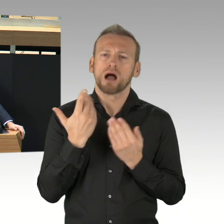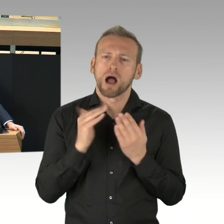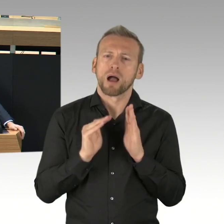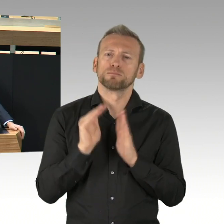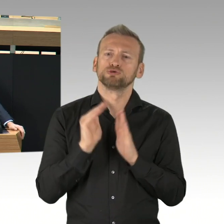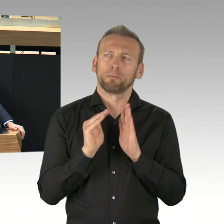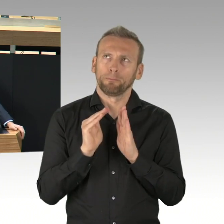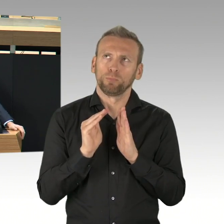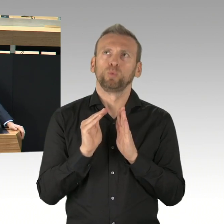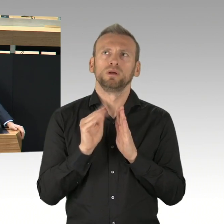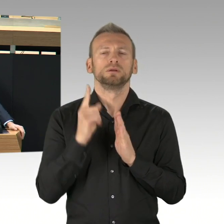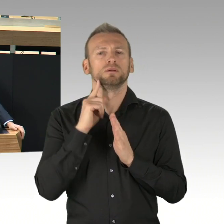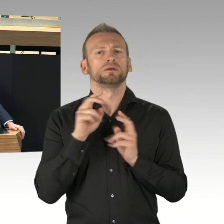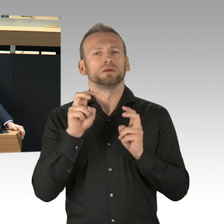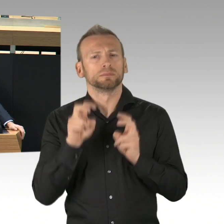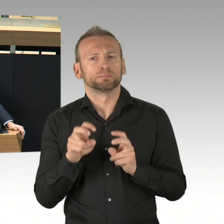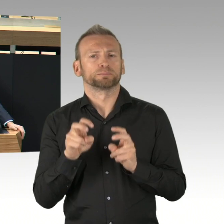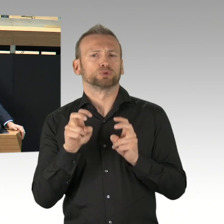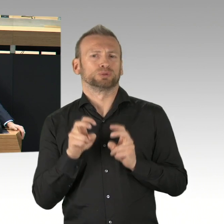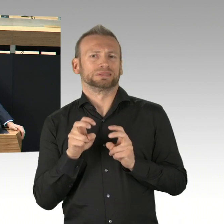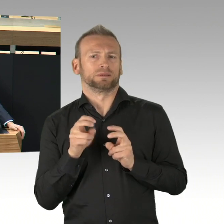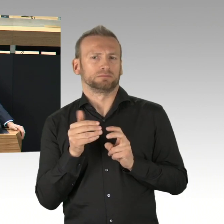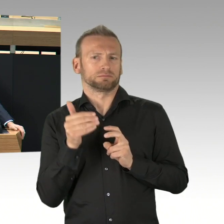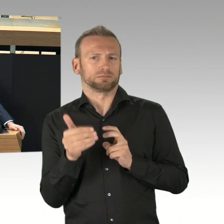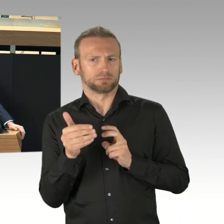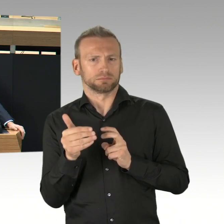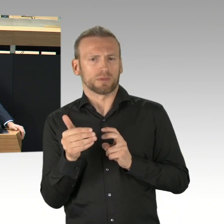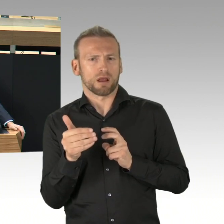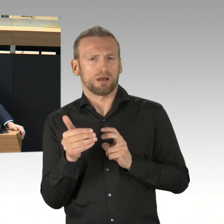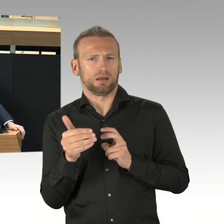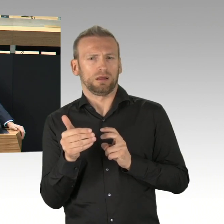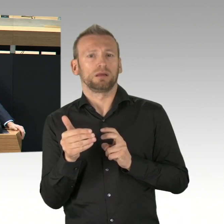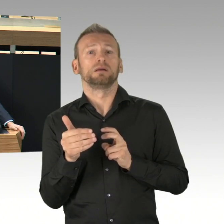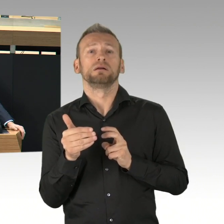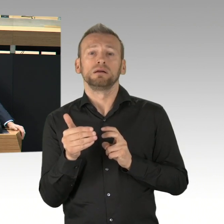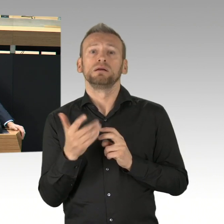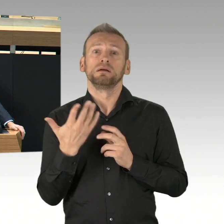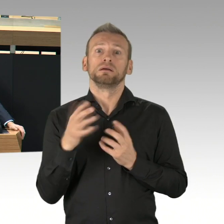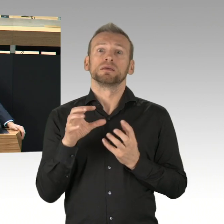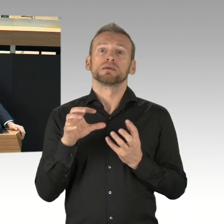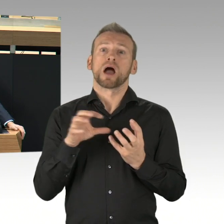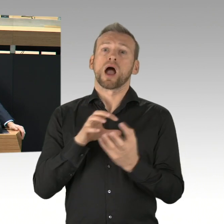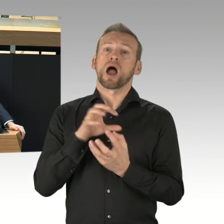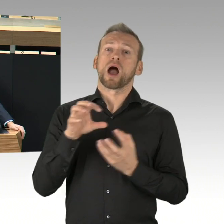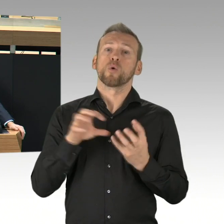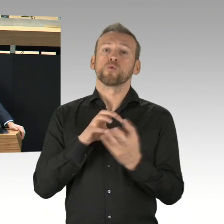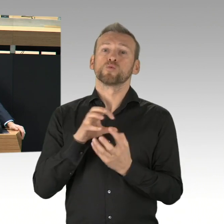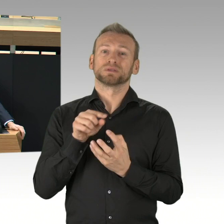mit dem Mietendeckel und auch mit der gesellschaftlichen Stimmung, die Sie im Rahmen dieser Koalition organisiert haben. Mit der gesellschaftlichen Stimmung in der Auseinandersetzung